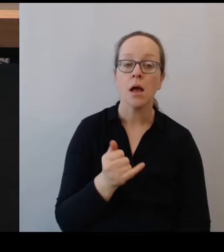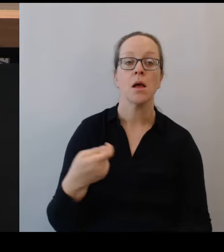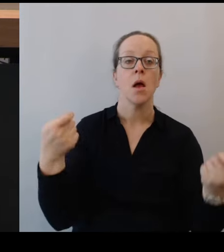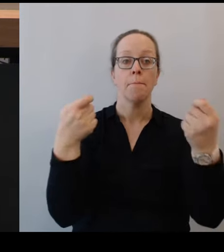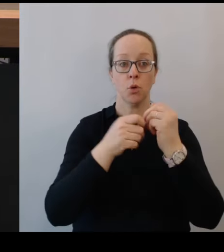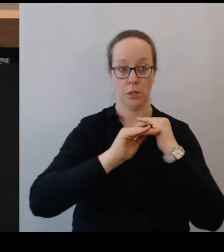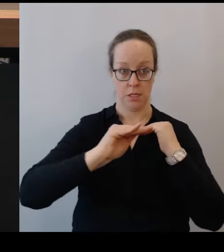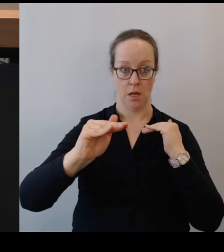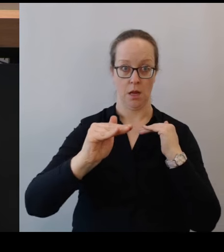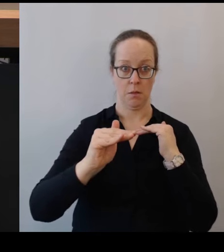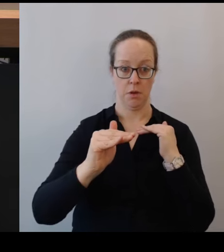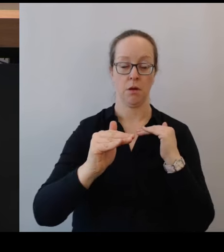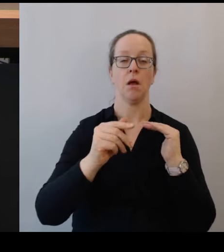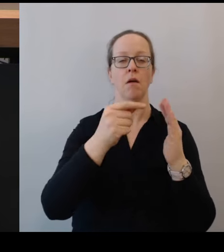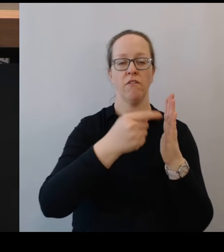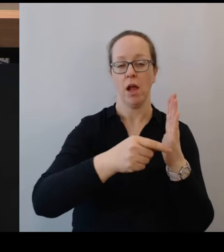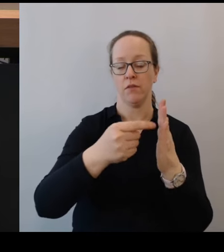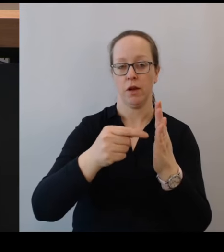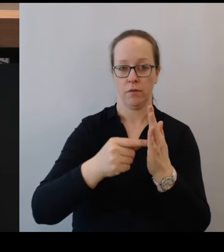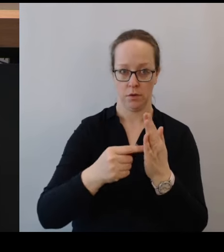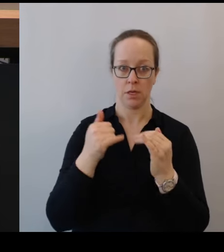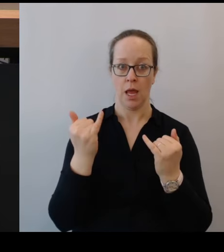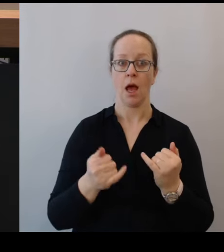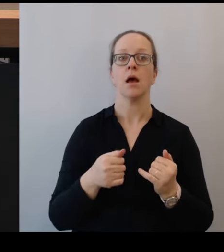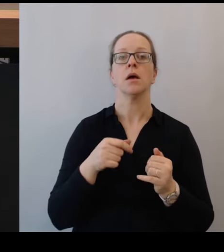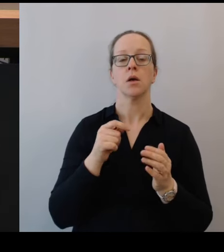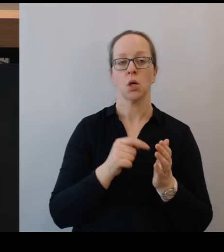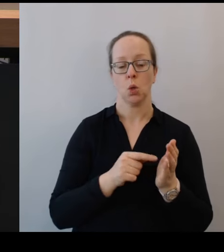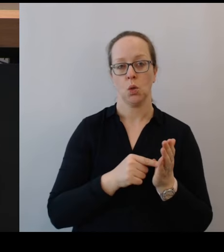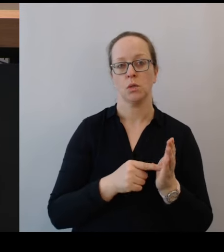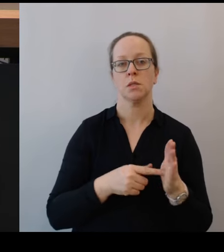Indexmieten. Diese Lücken sollte man schließen,